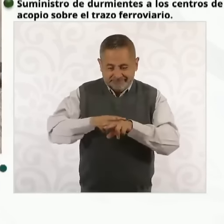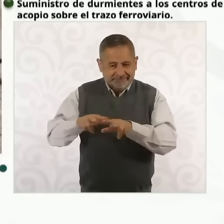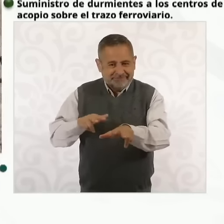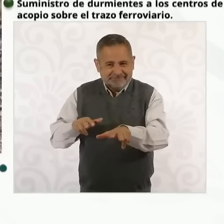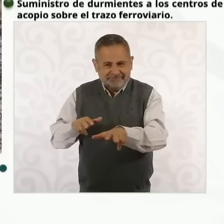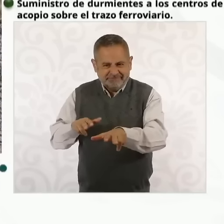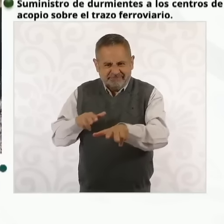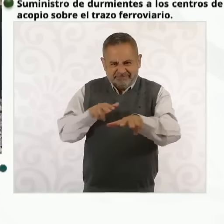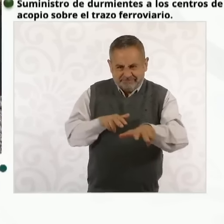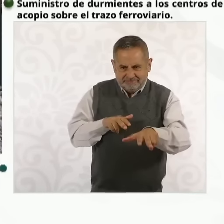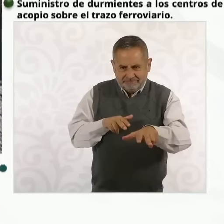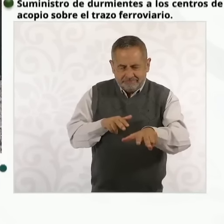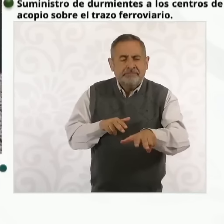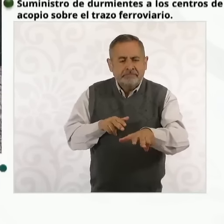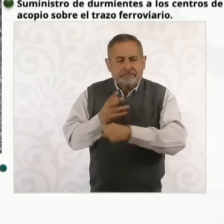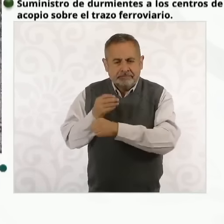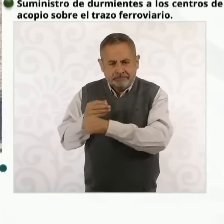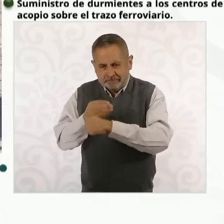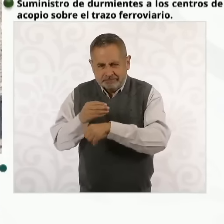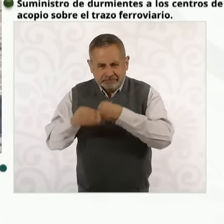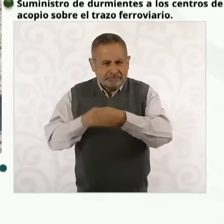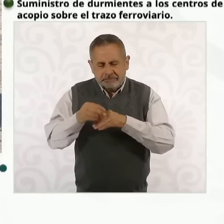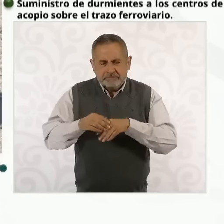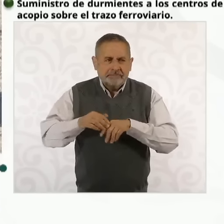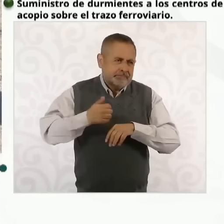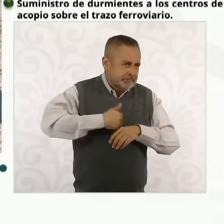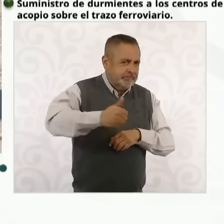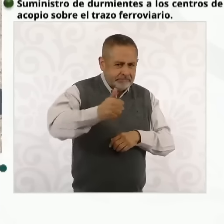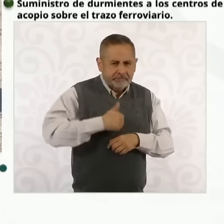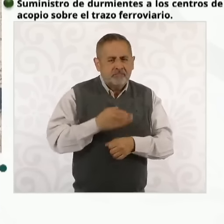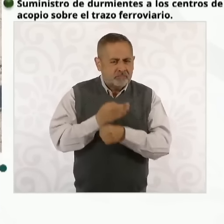las nuevas vías férreas. Y en eso son los que estamos ahorita trabajando. Estamos empeñados,